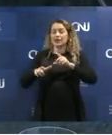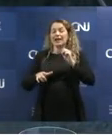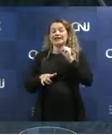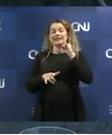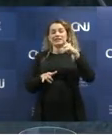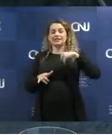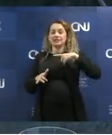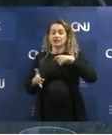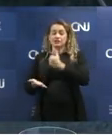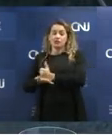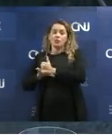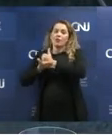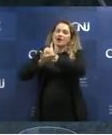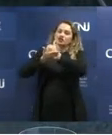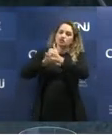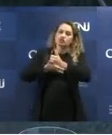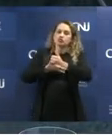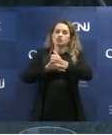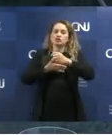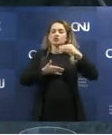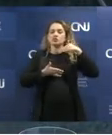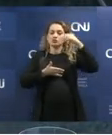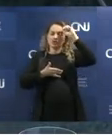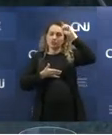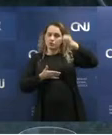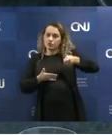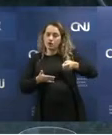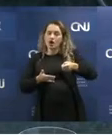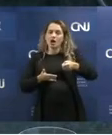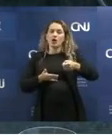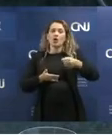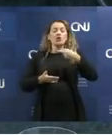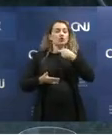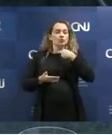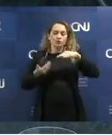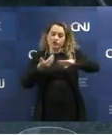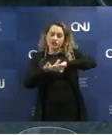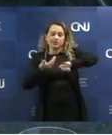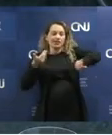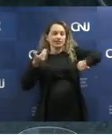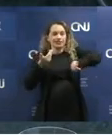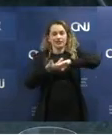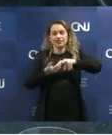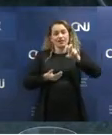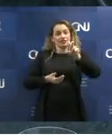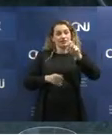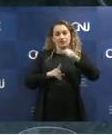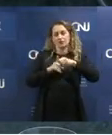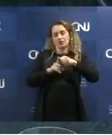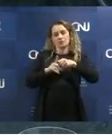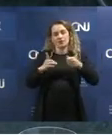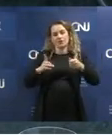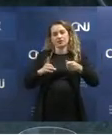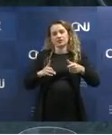ele não poderia ter se afastado do período de cinco meses. Fica três fora. Estava sendo. Estava havendo um mutirão dentro da vara. Então era.